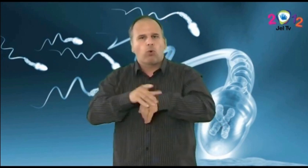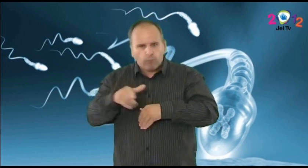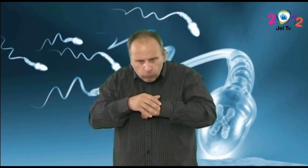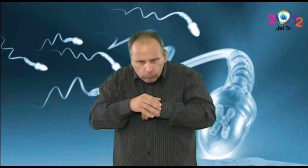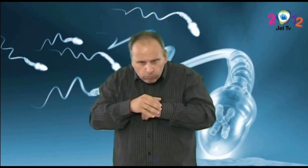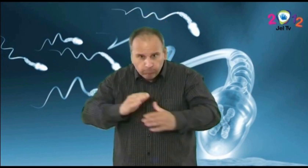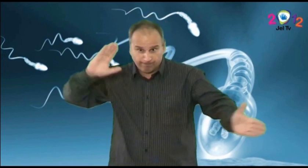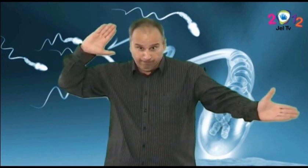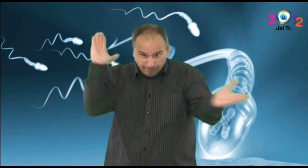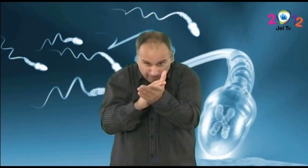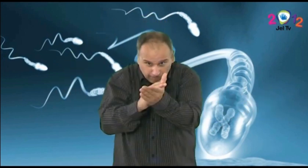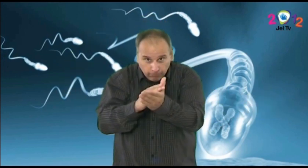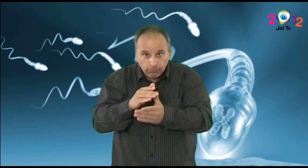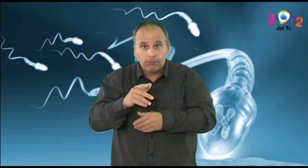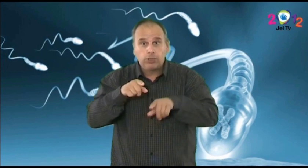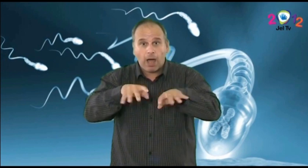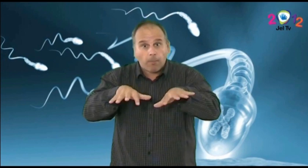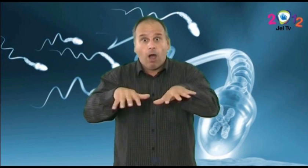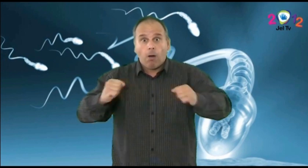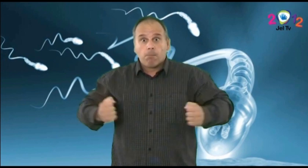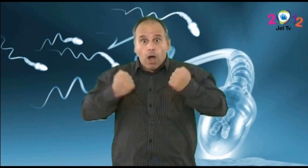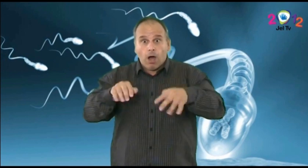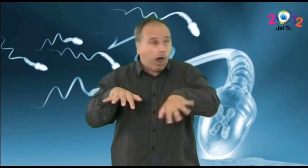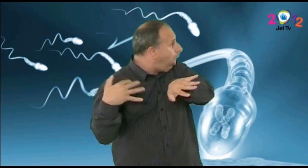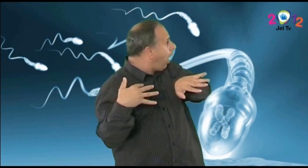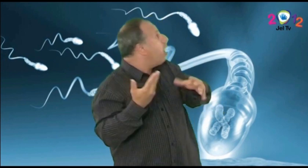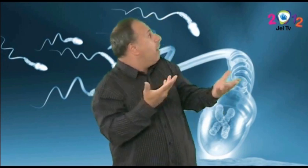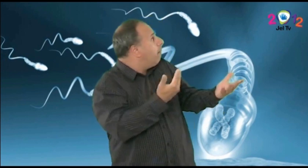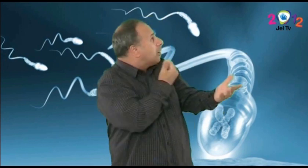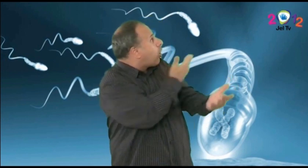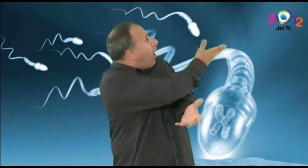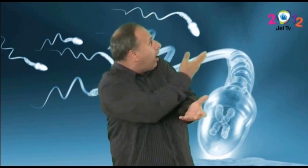Az orvos egy kicsit vár, majd tapsol egy jó nagyot. A spermák megijednek, megfordulnak. – Mit akarsz? – kérdezik.